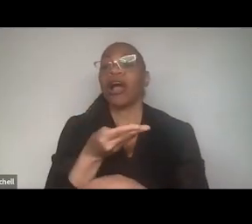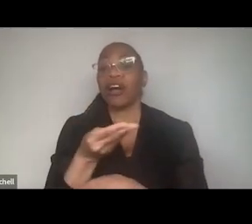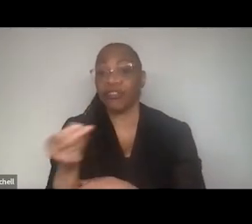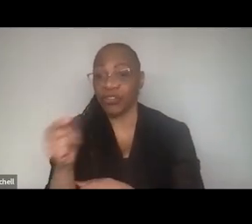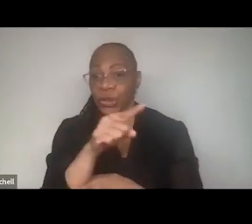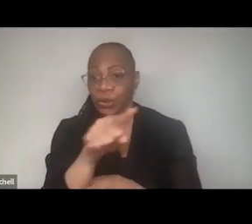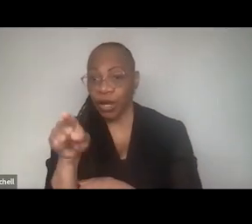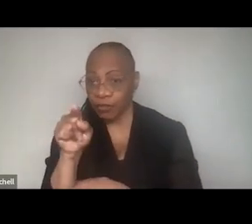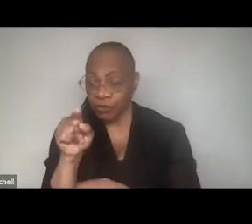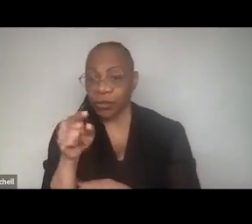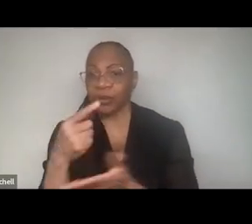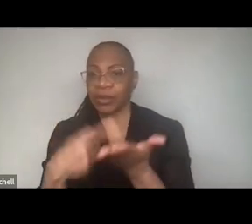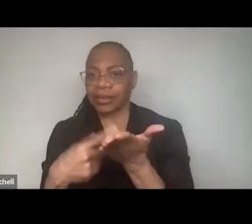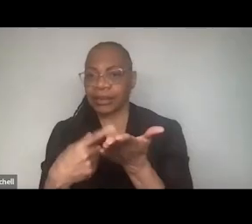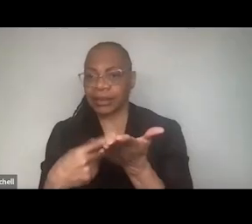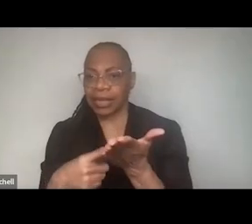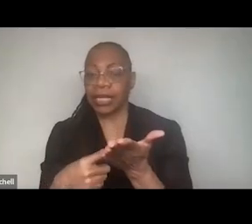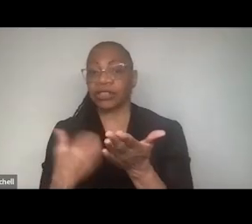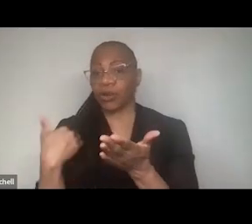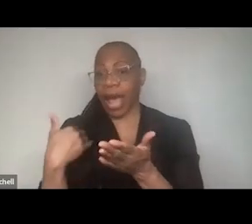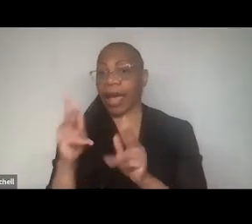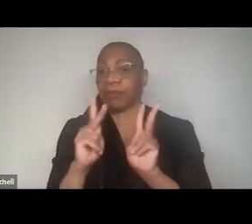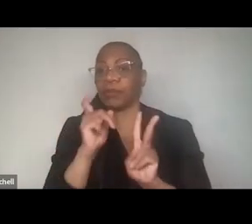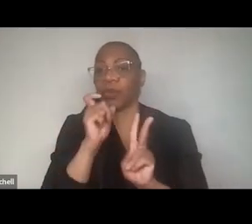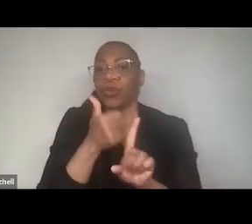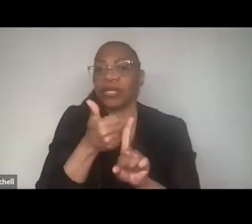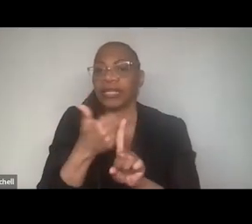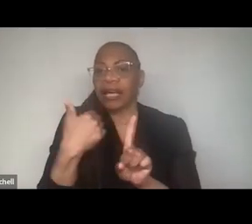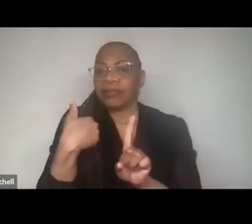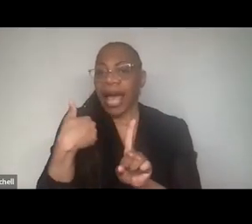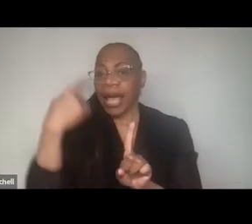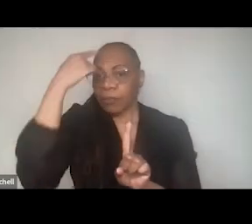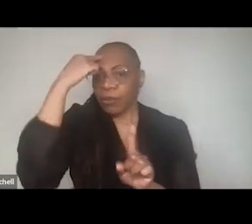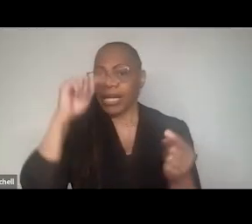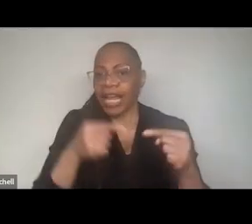donde la persona tenía un historial de lesión cerebral junto con sus diagnósticos de salud mental. Como mencionó Judy,